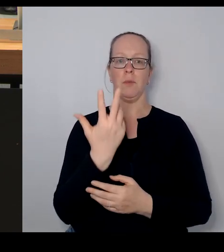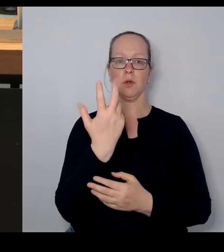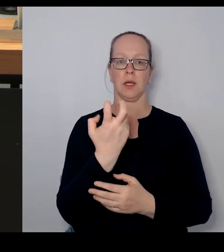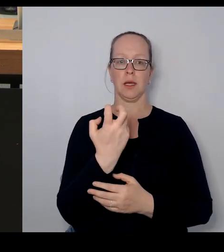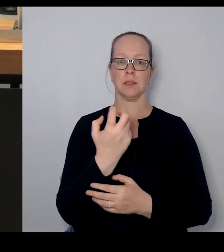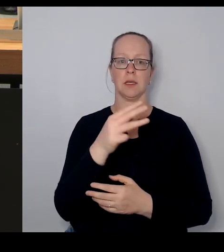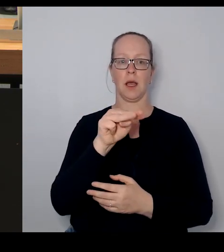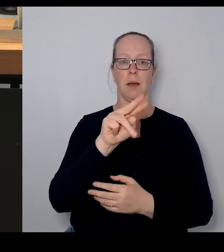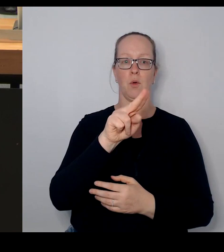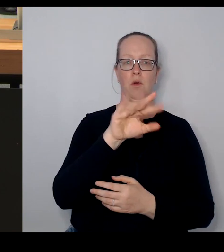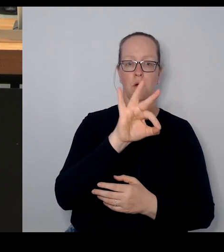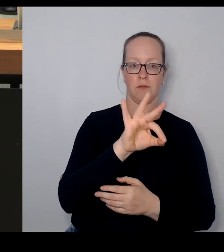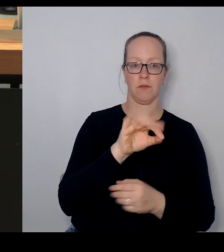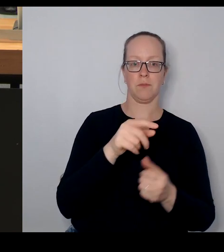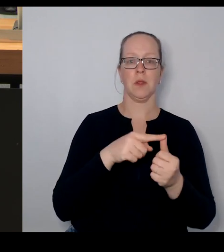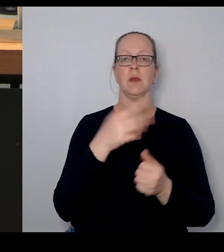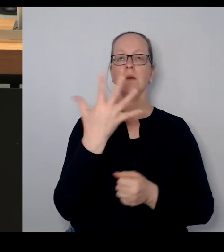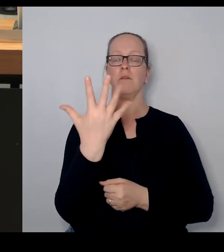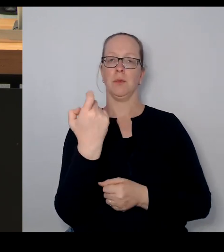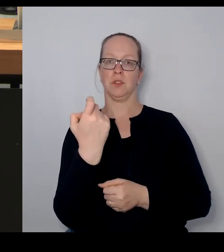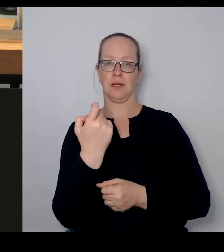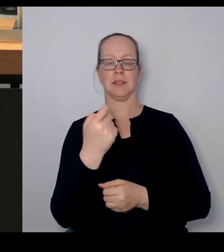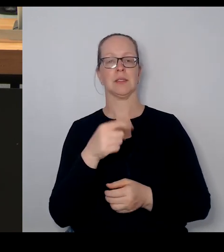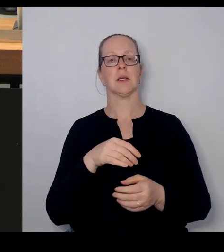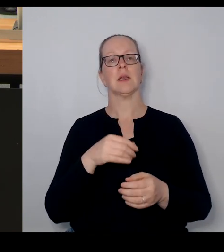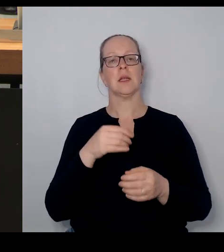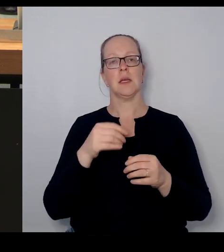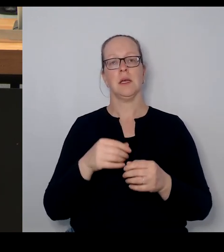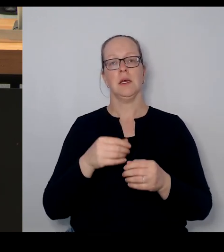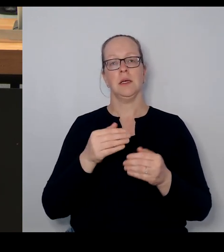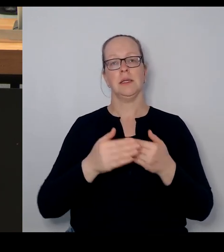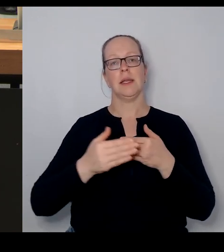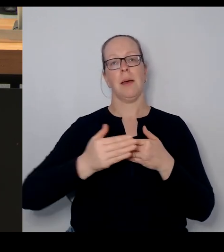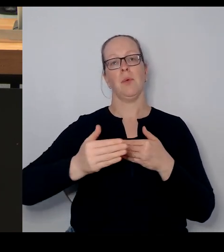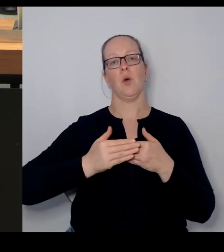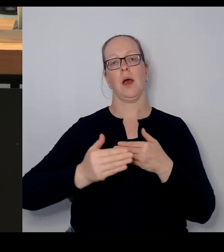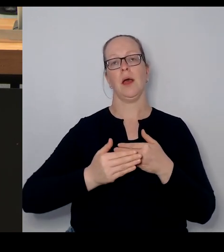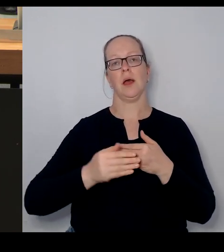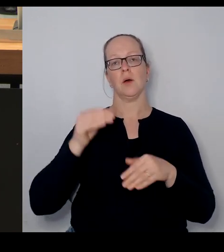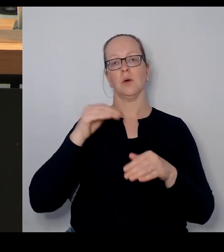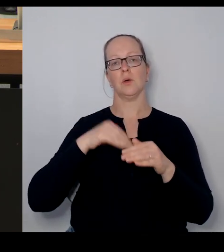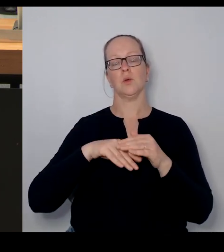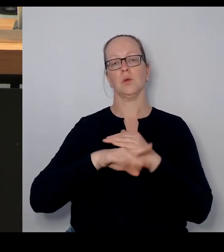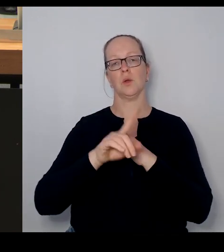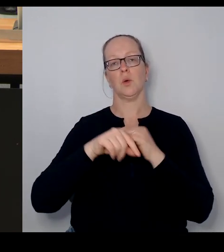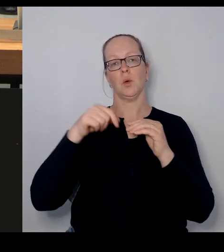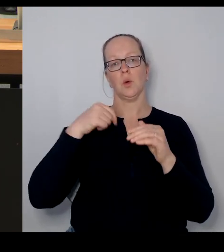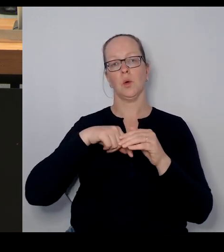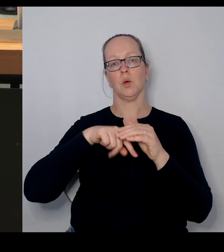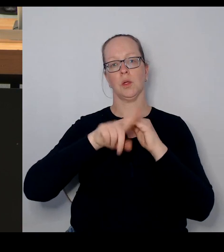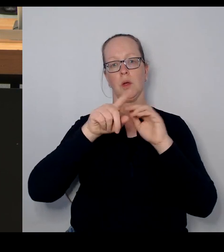Da wird dieses Sonderrecht auch genutzt, was Sie ja nicht wollen Und dann 28 für die Umnutzung von Bestandsgebäuden, also Bürogebäude,